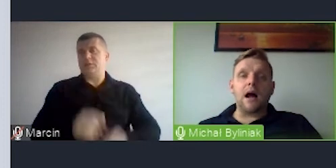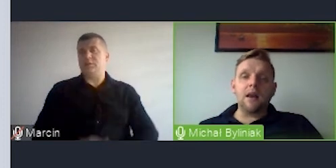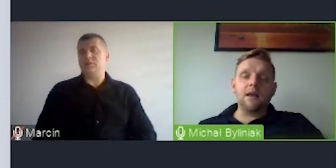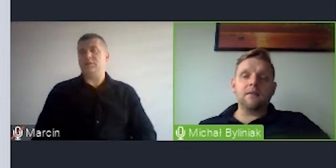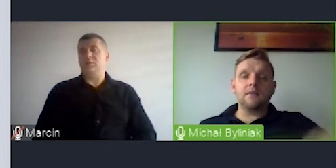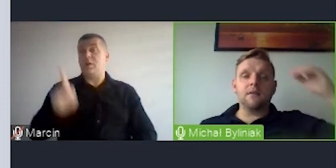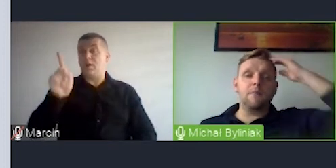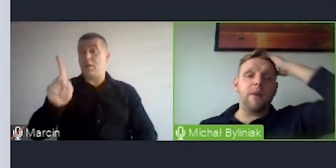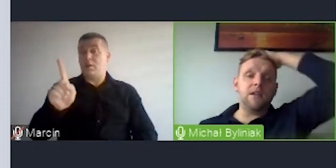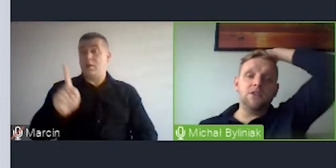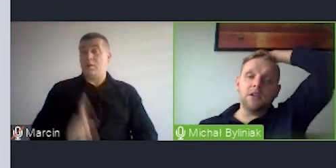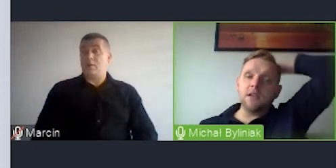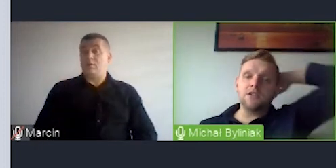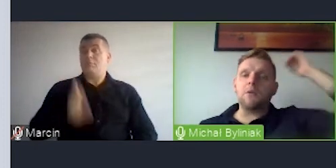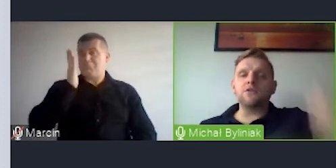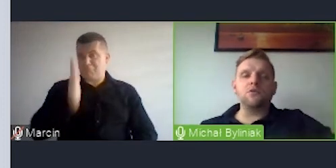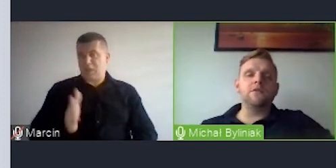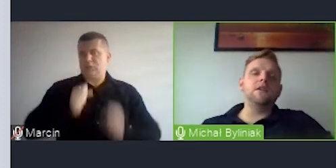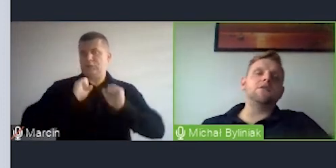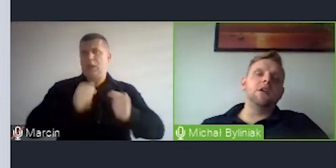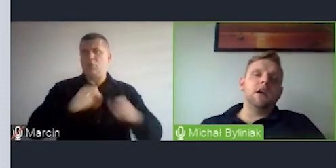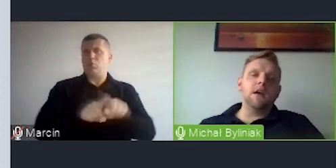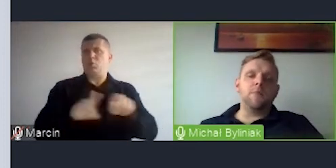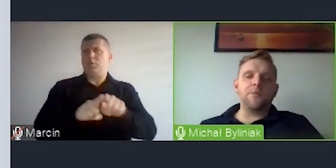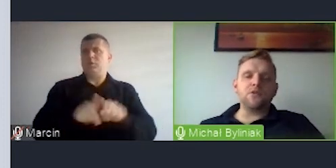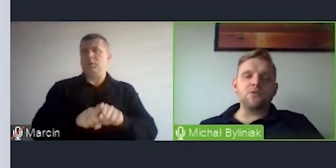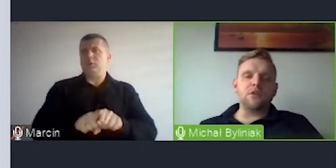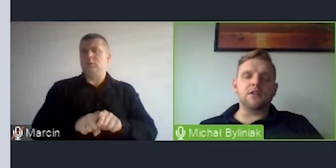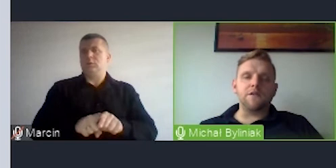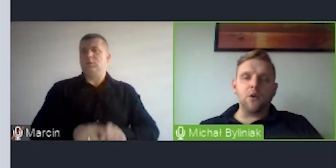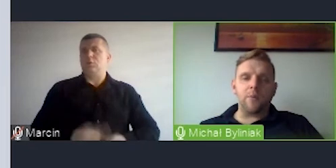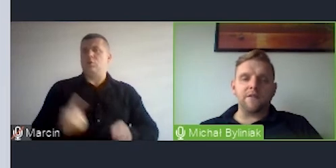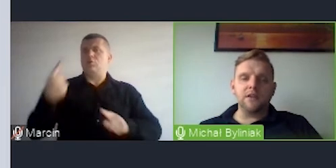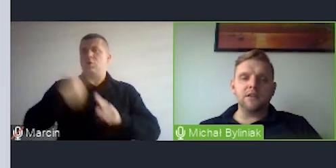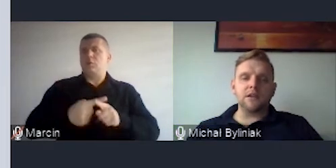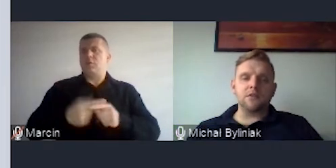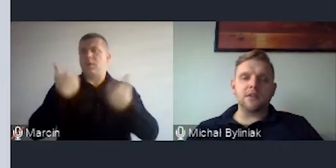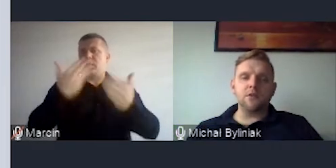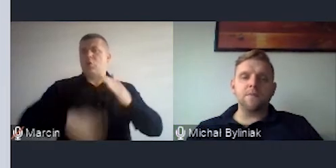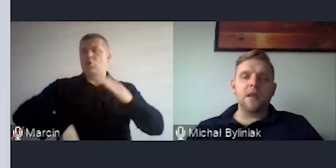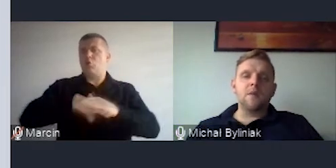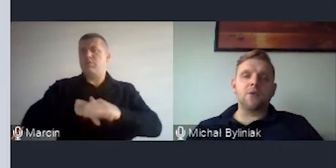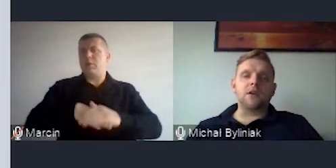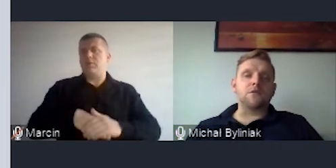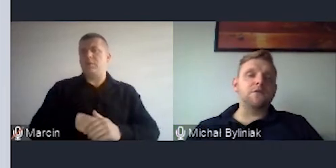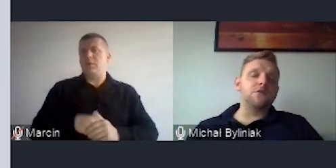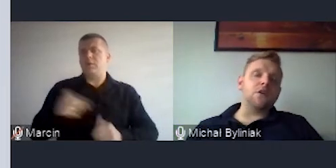ale będzie działać również po prostu dodatkowe uprawnienie tego rodzaju projektów.